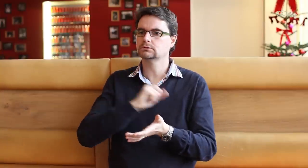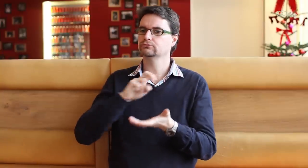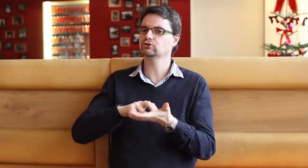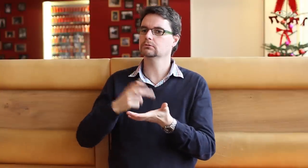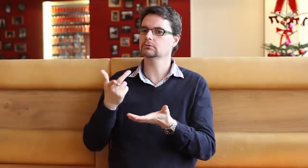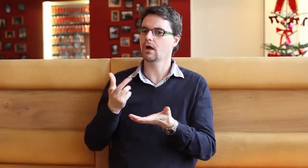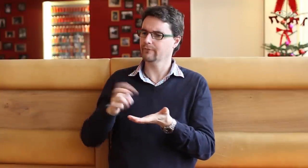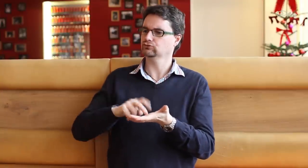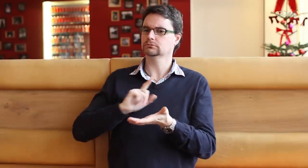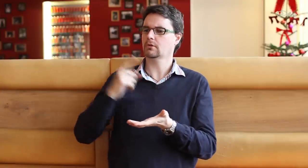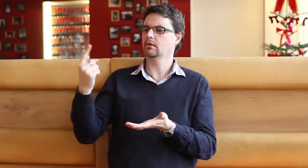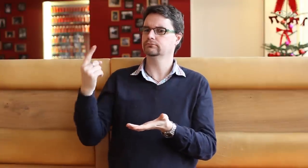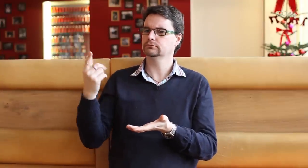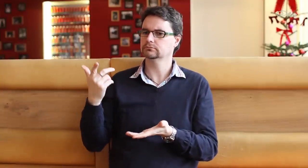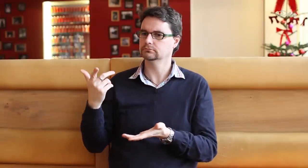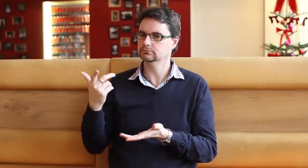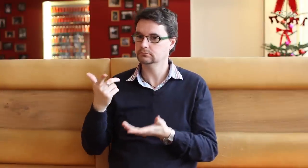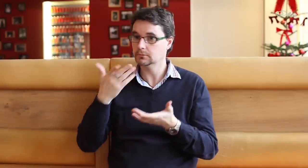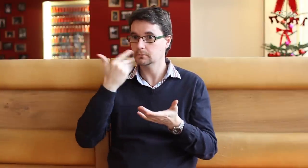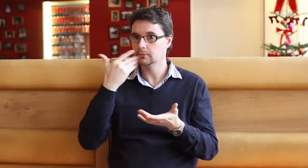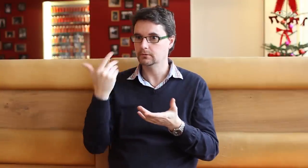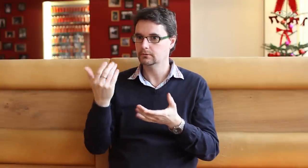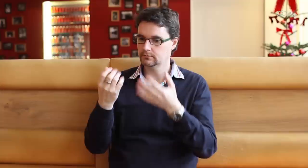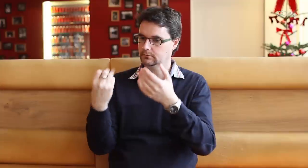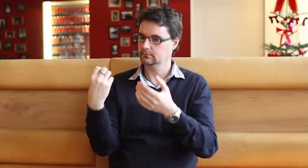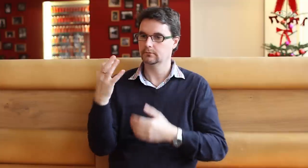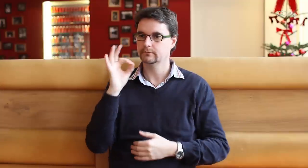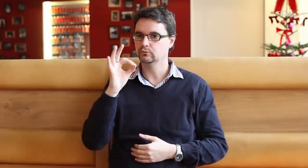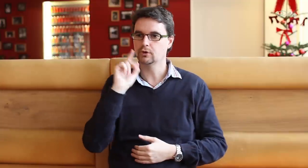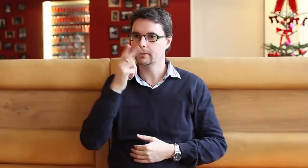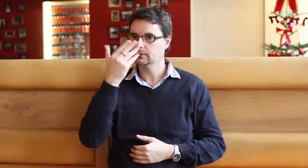Taubblinde sind selbständig. Sie könnten alleine aufstehen. Aber es gibt keine Wecker für sie.